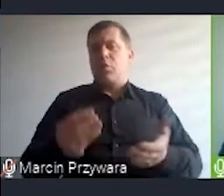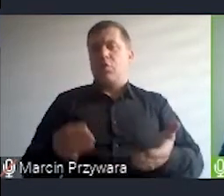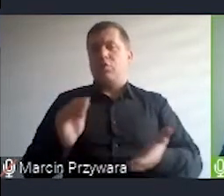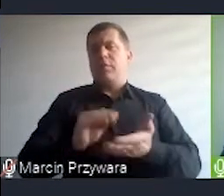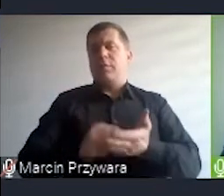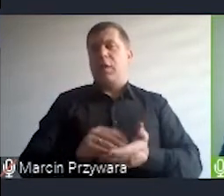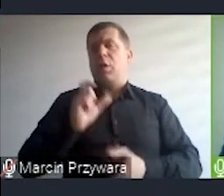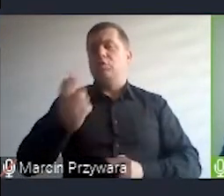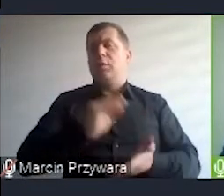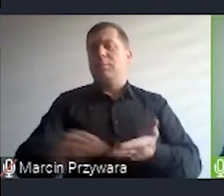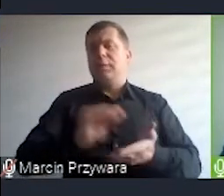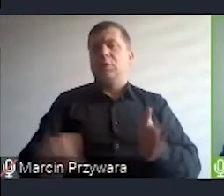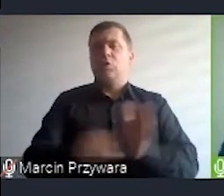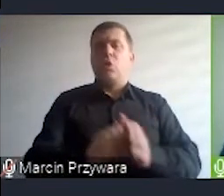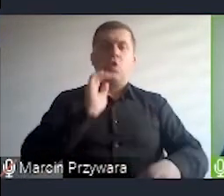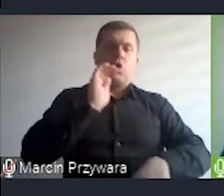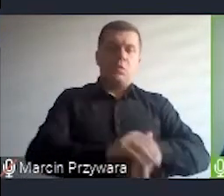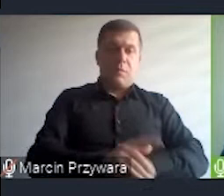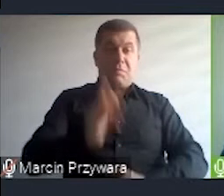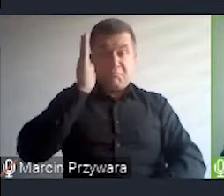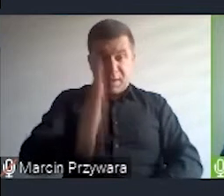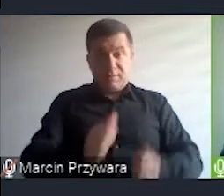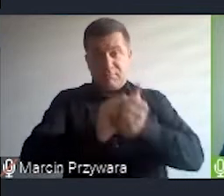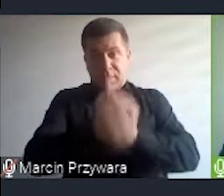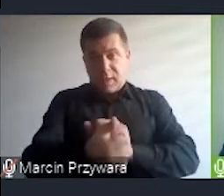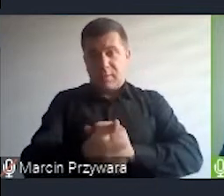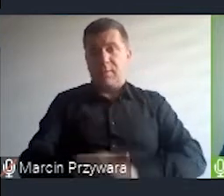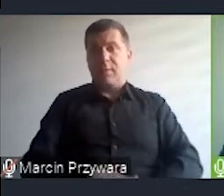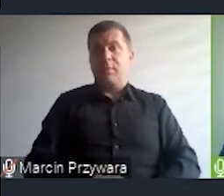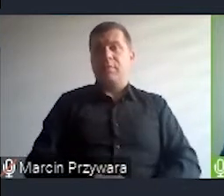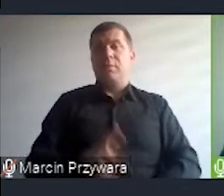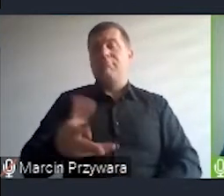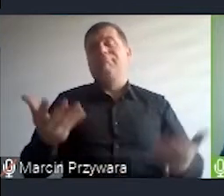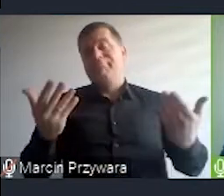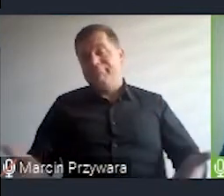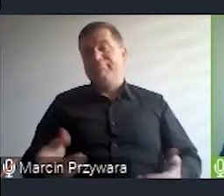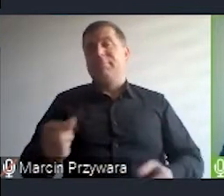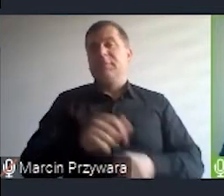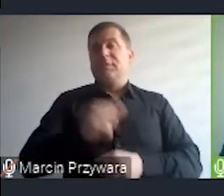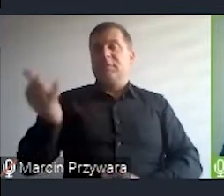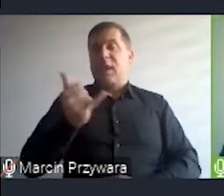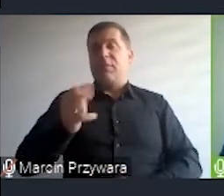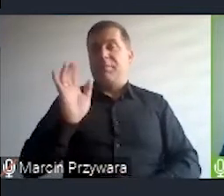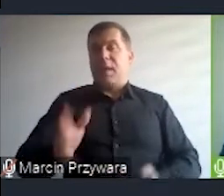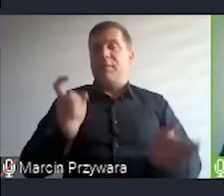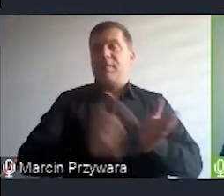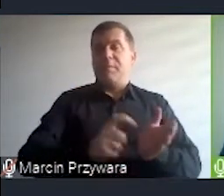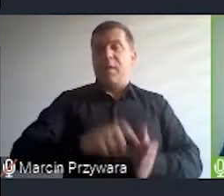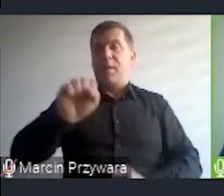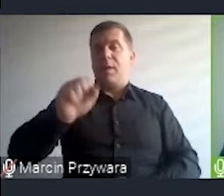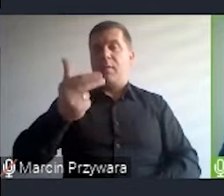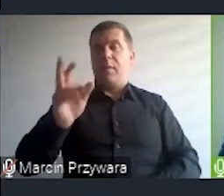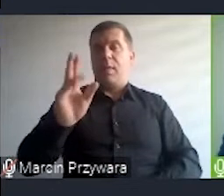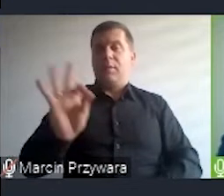a to co wpisane do umowy i będzie się zmieniać to niestety zawsze będzie wymagało aneksu.